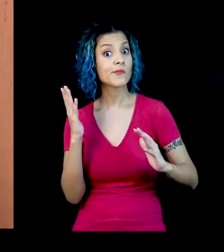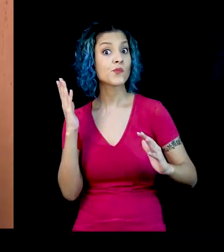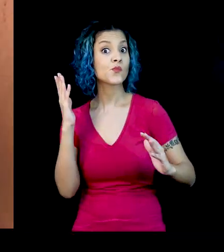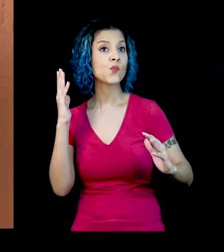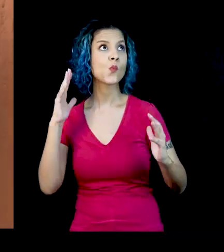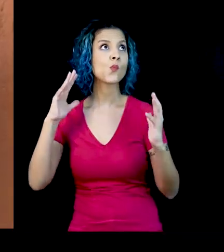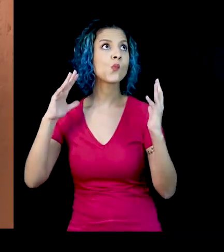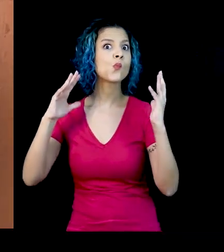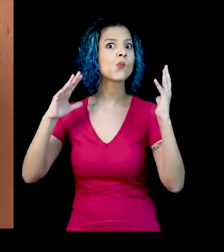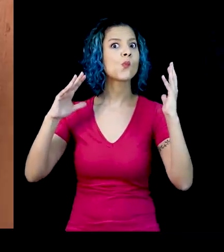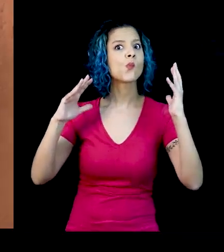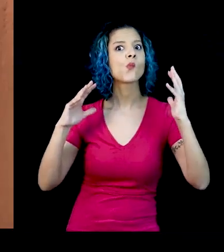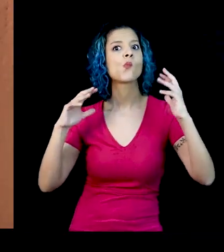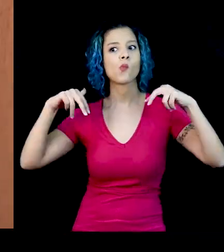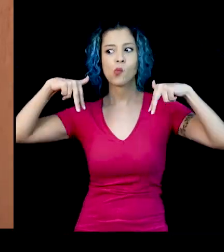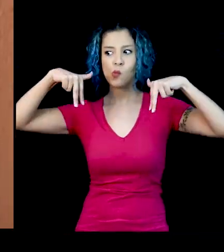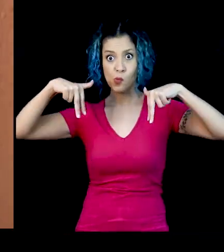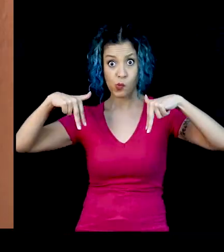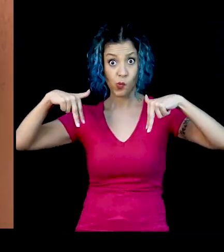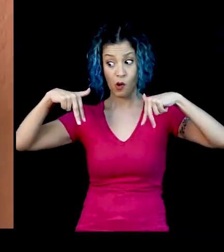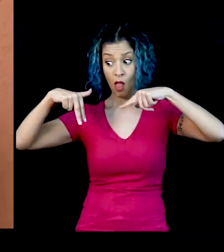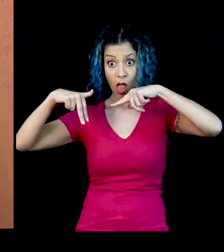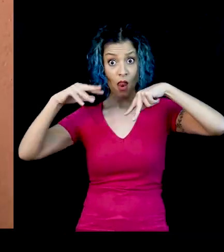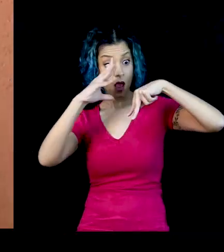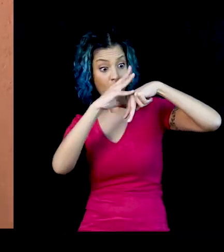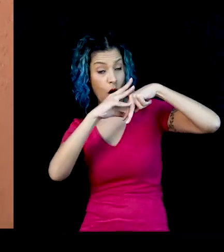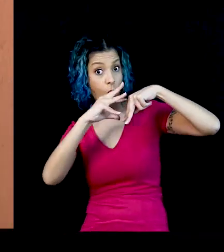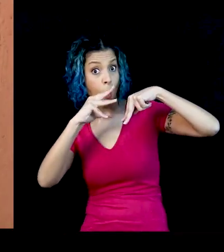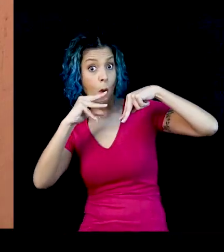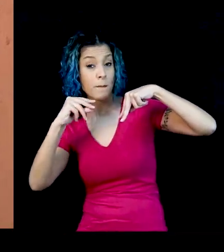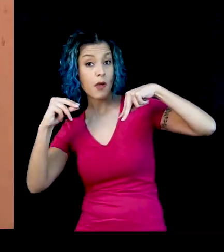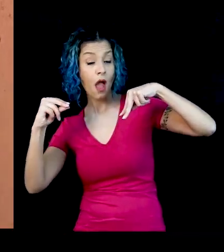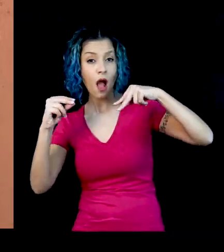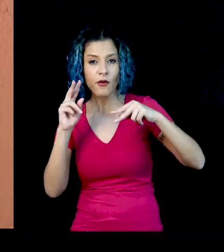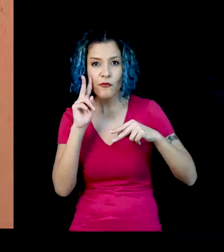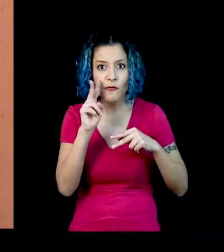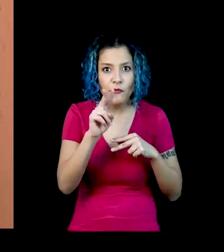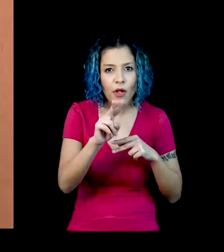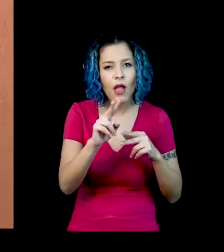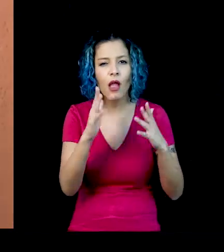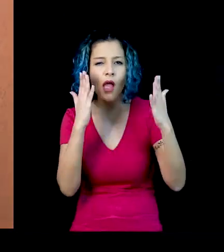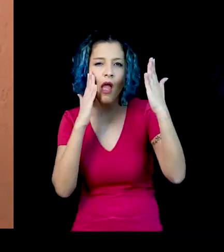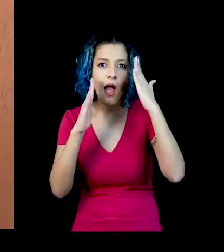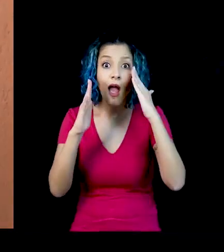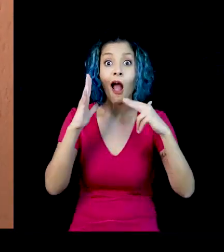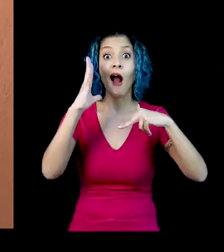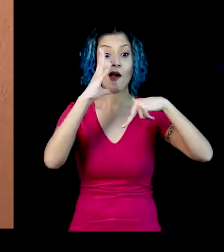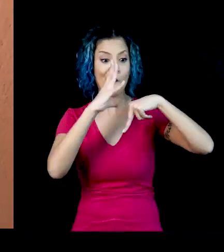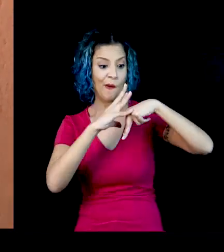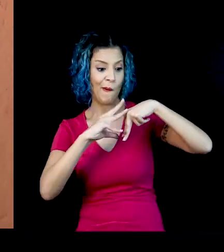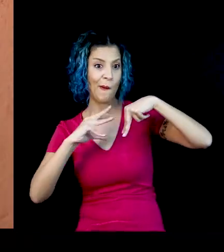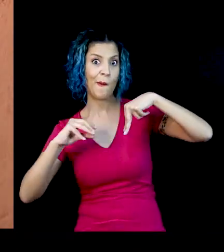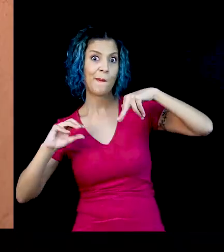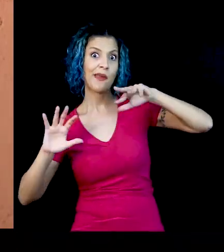para que o espelho tenha tempo de copiar. Tudinho!